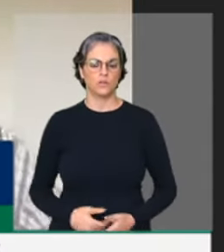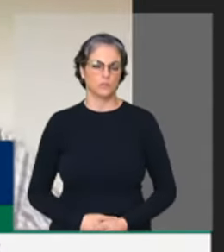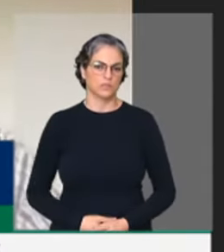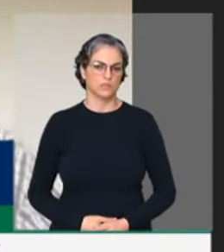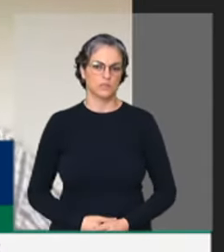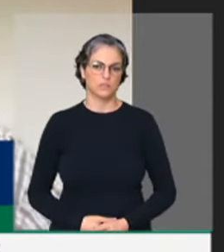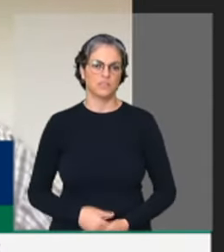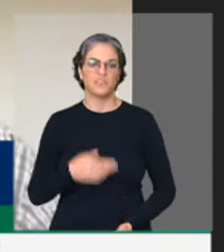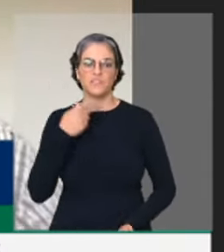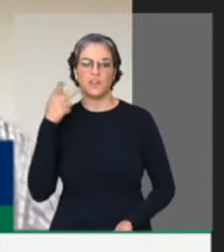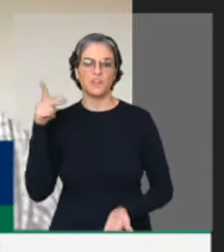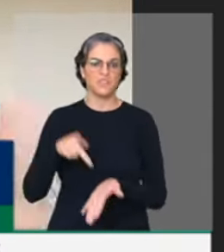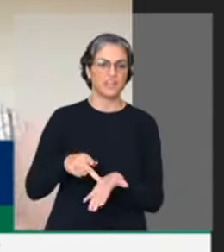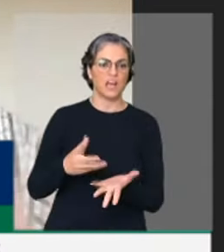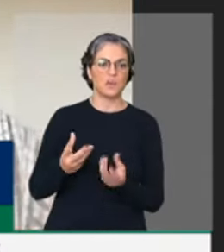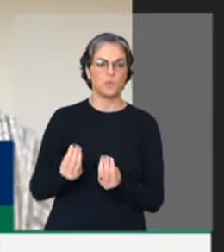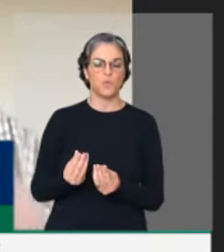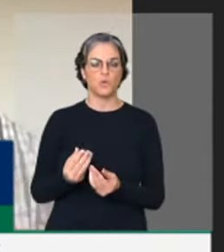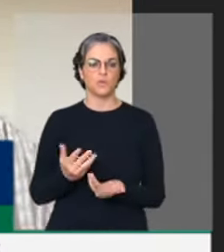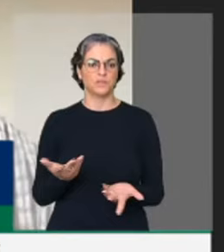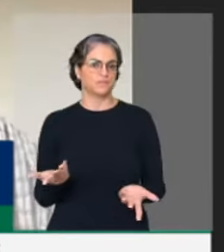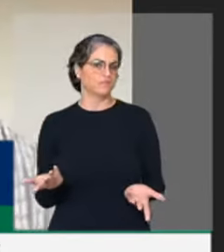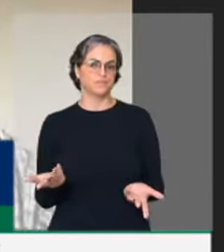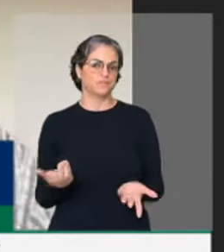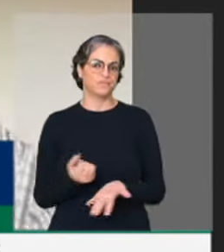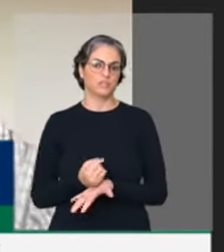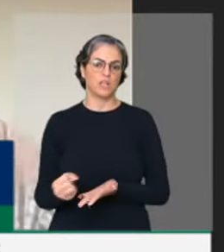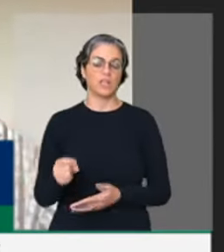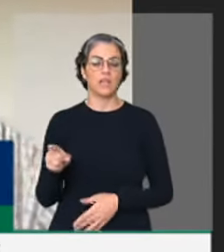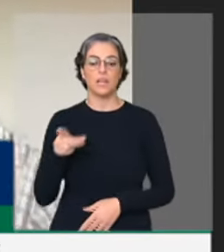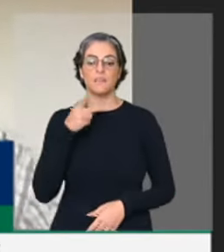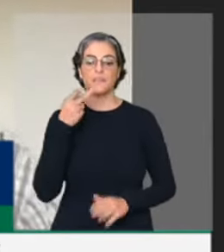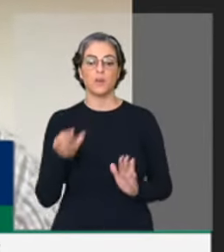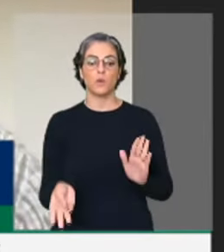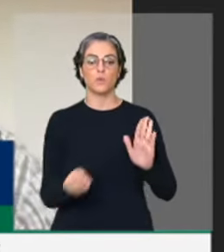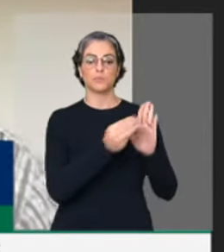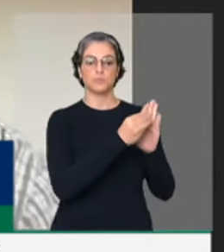COMO INDICOU AQUI O DEPUTADO ARLINDO CHINAGLIA, ATENDENDO A